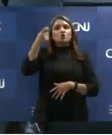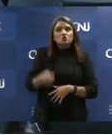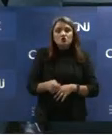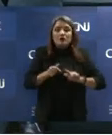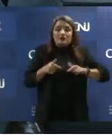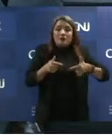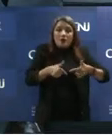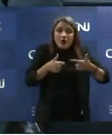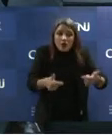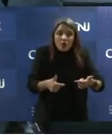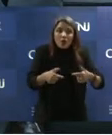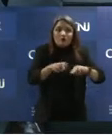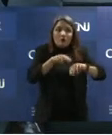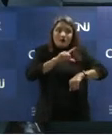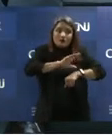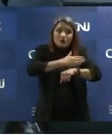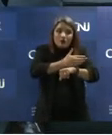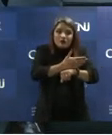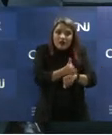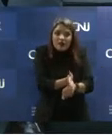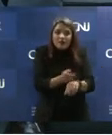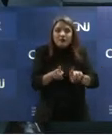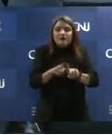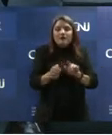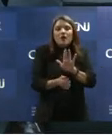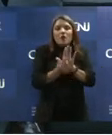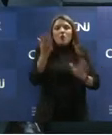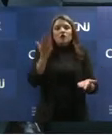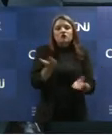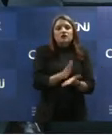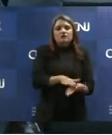Com estas palavras, a defesa espera que este conselho retire